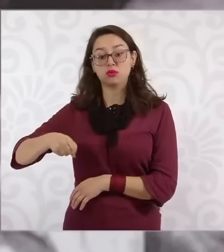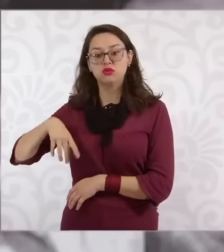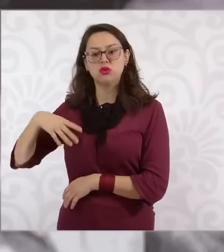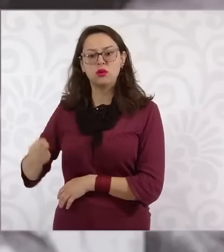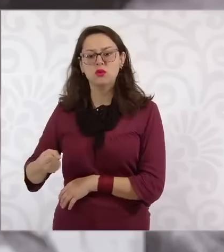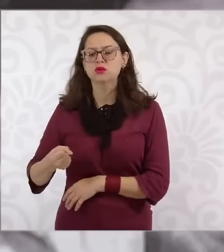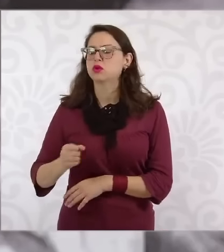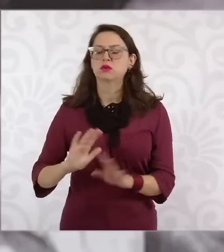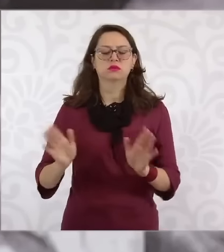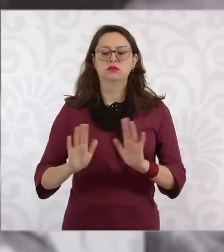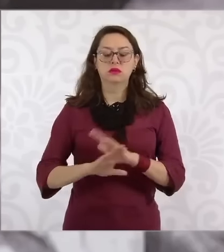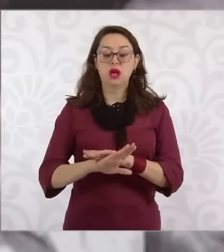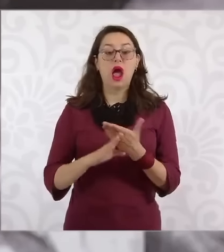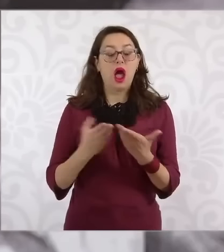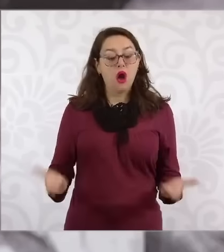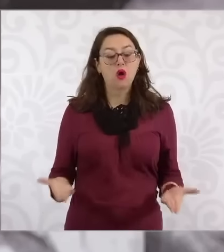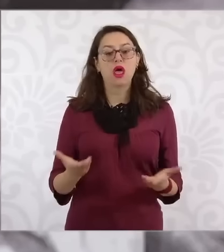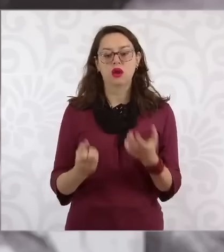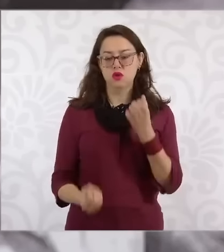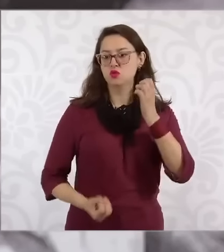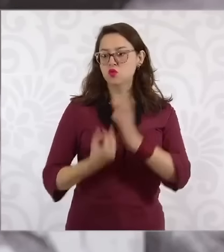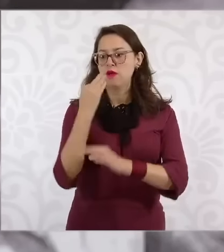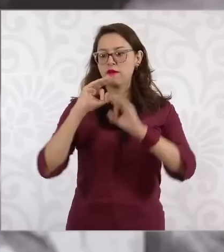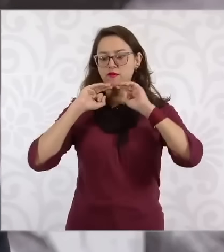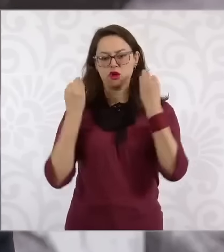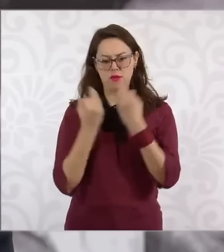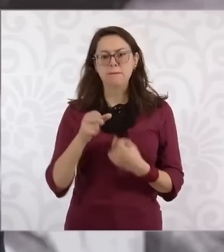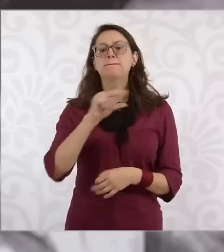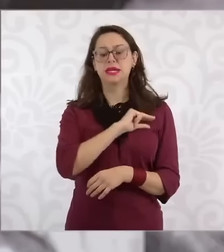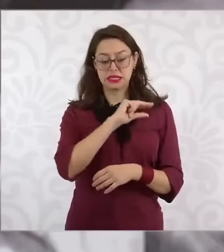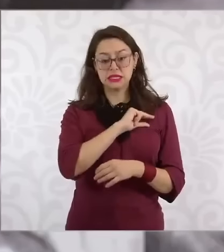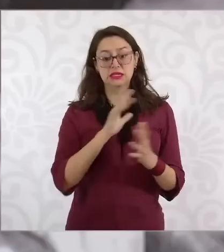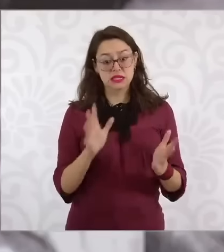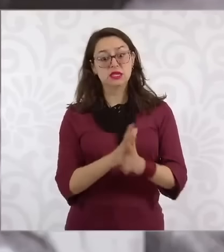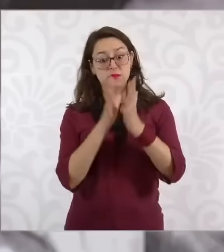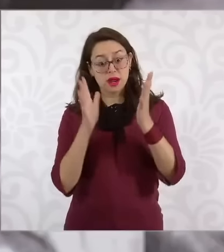participación privada y también están bien alineados para que podamos tener proyectos que